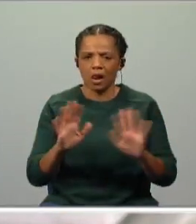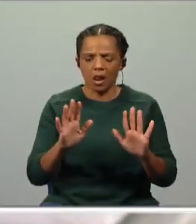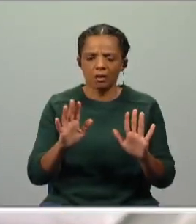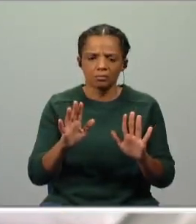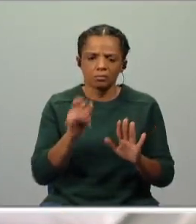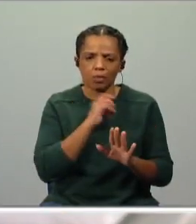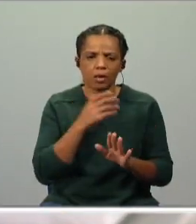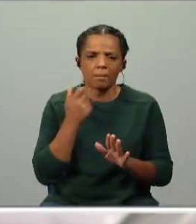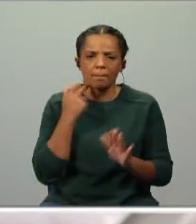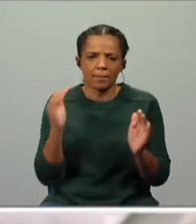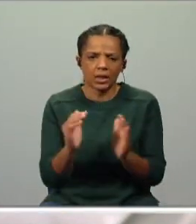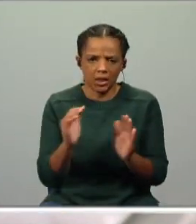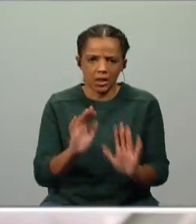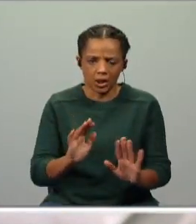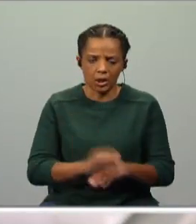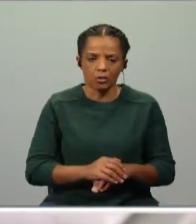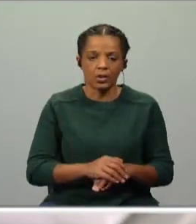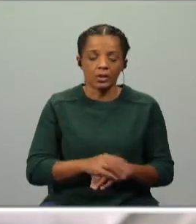feito por vocês que acaba por ter muita importância